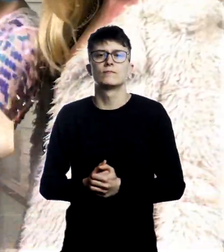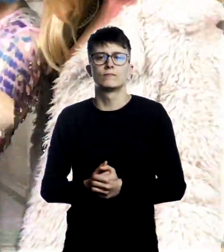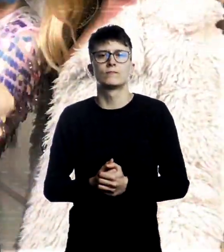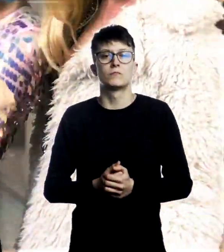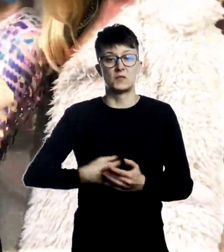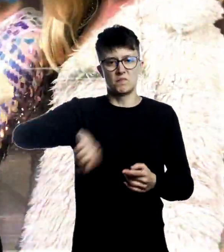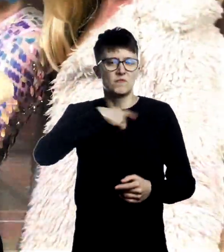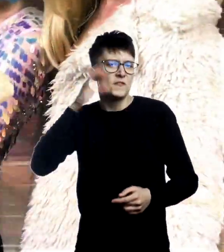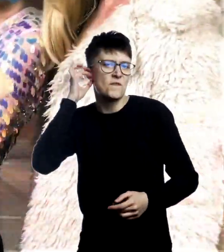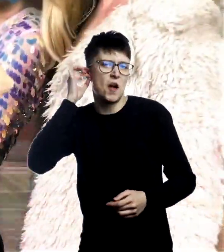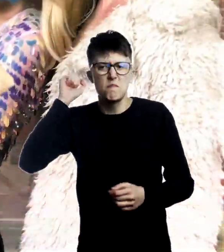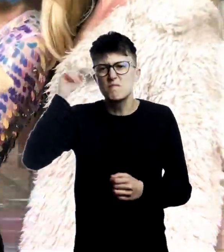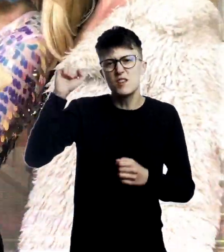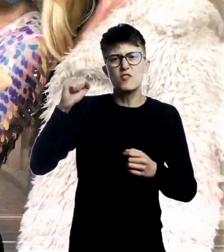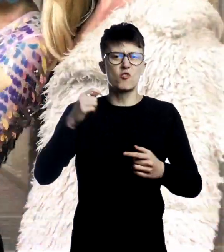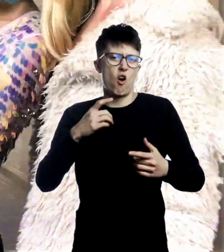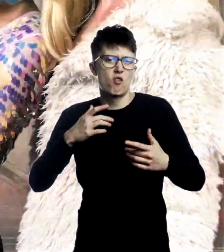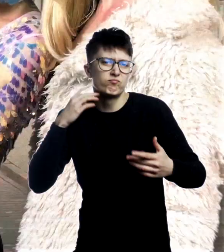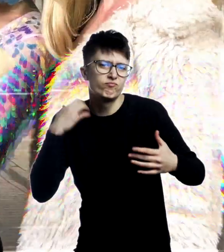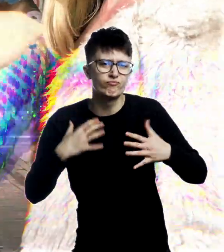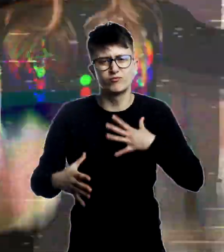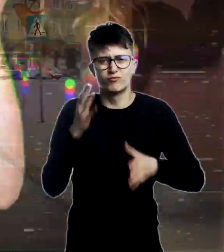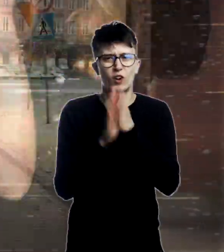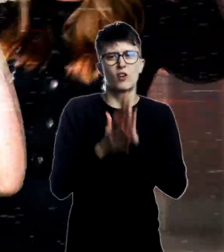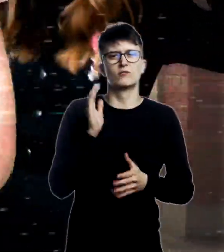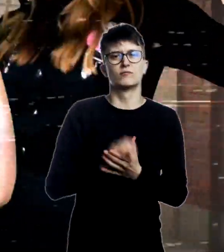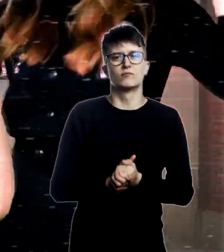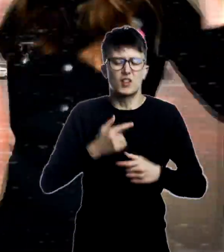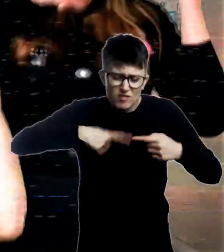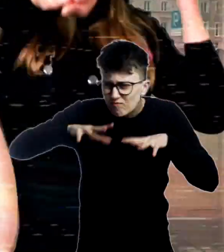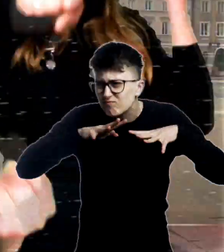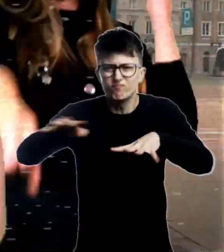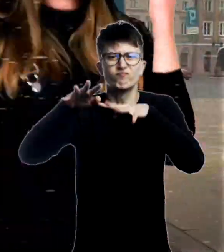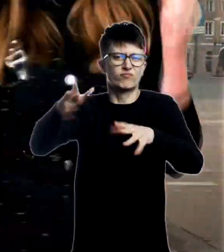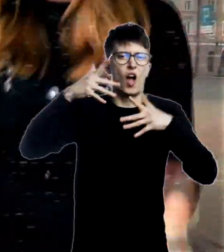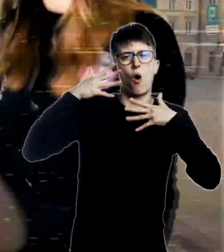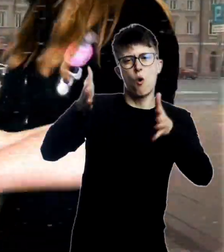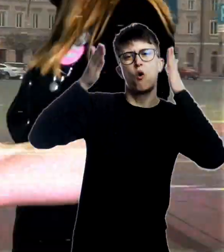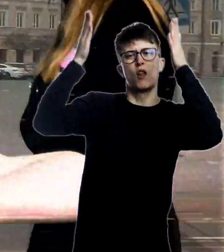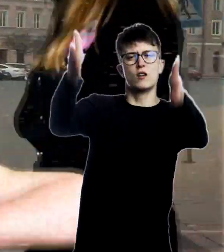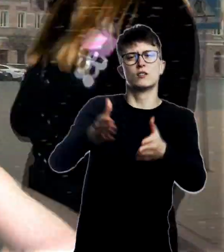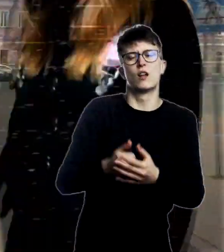Z femino-bojówką idę na ulice!